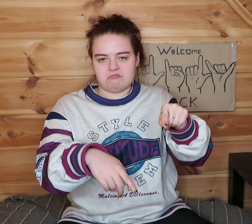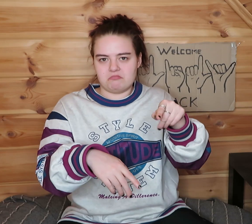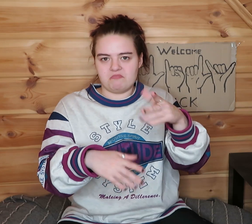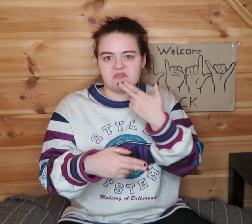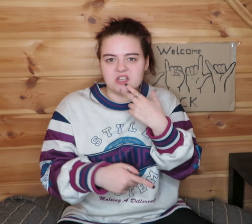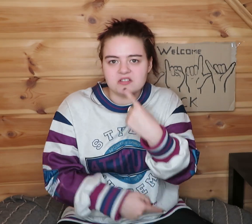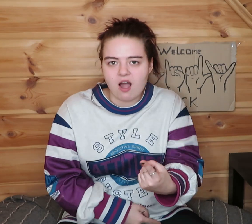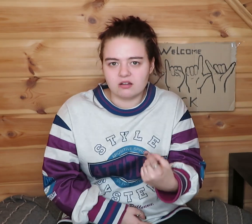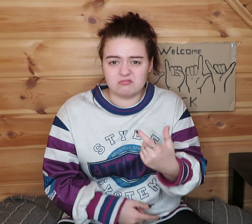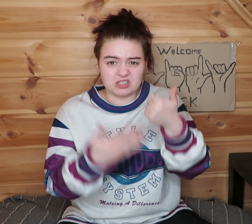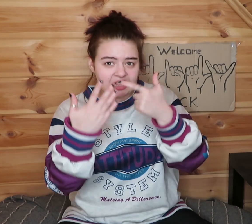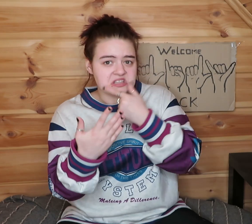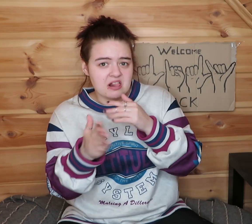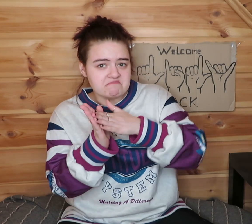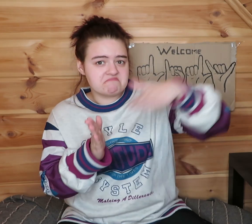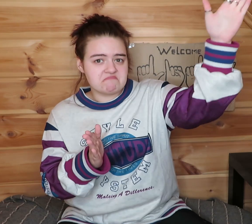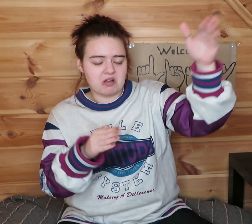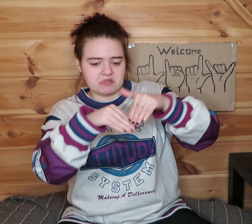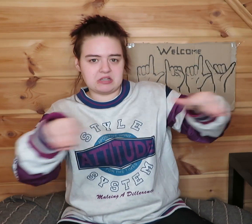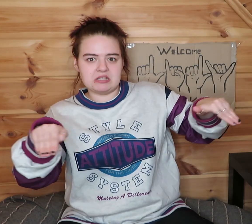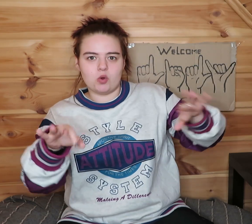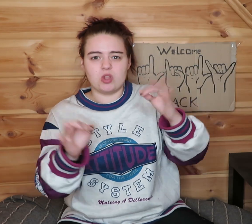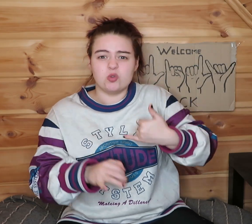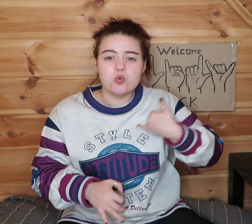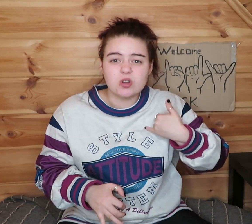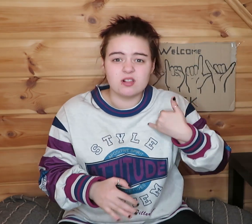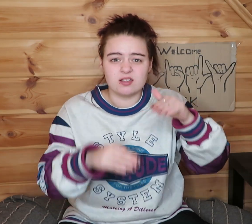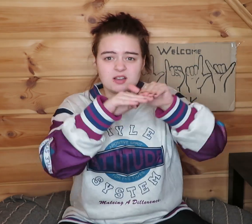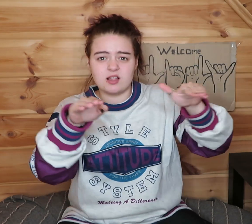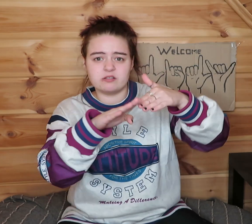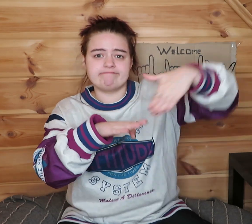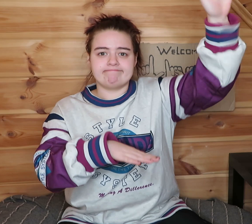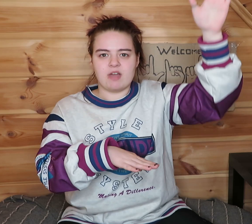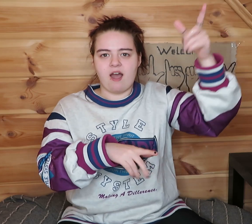Ab dem sechsten Lebensjahr oder als Jugendlicher....wann ist die Grenze?